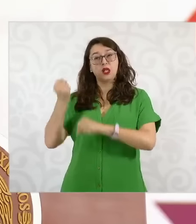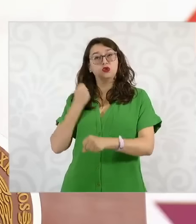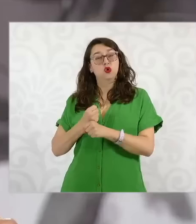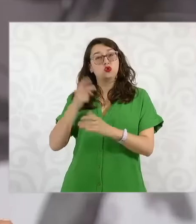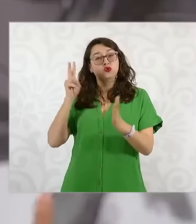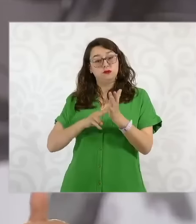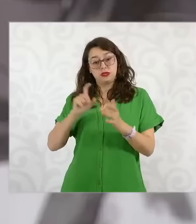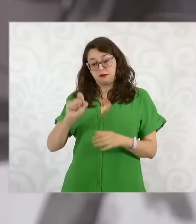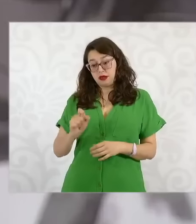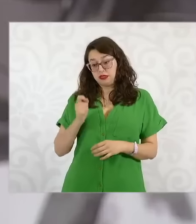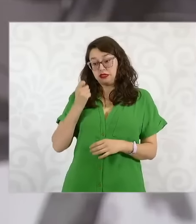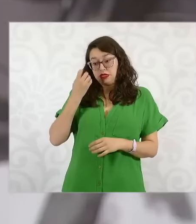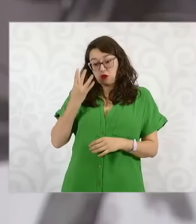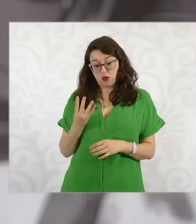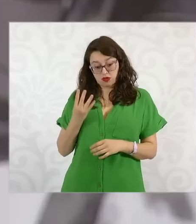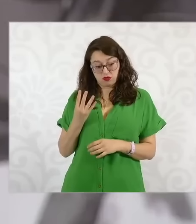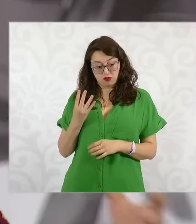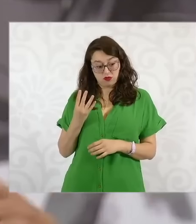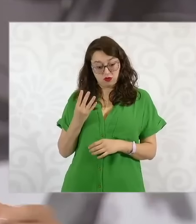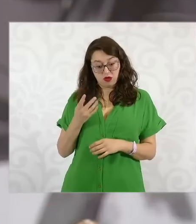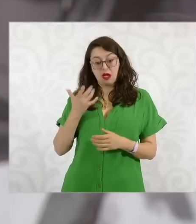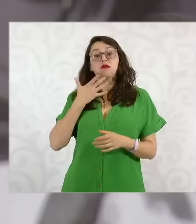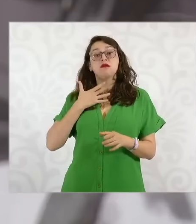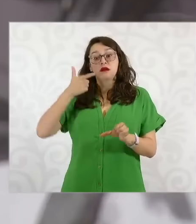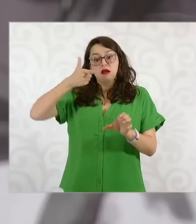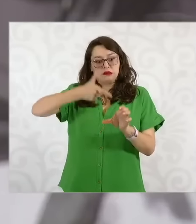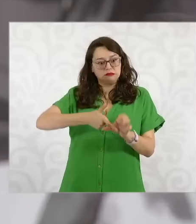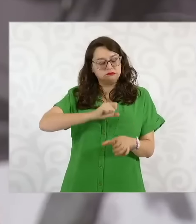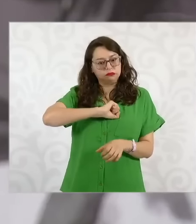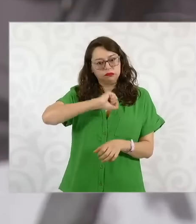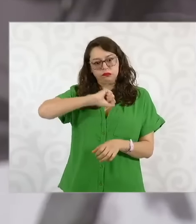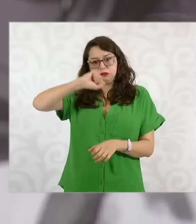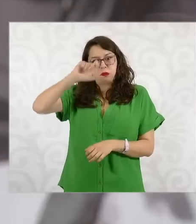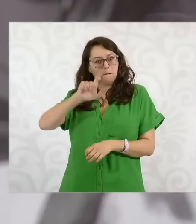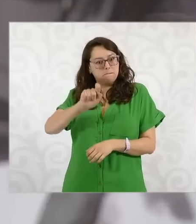llegó a estar hasta 26 pesos. Ahí fue donde juntamos a todos los gasolineros y dijimos, "No,